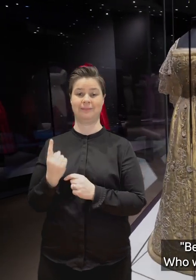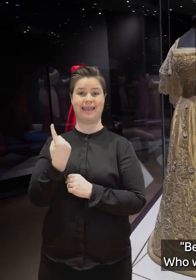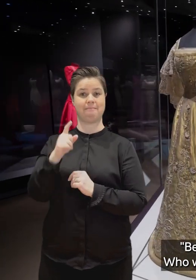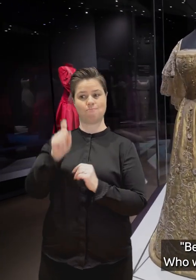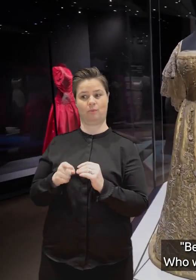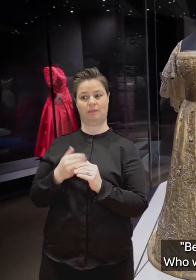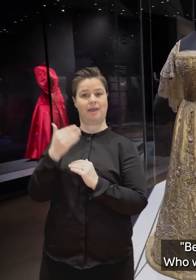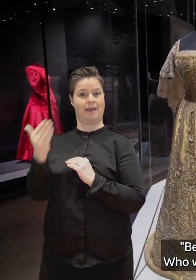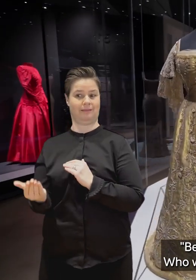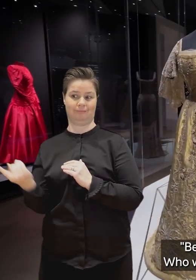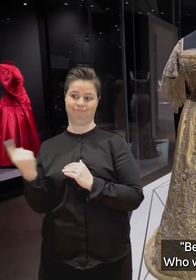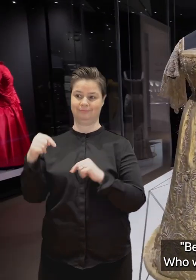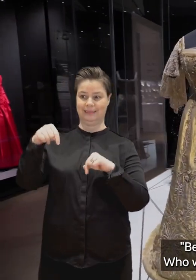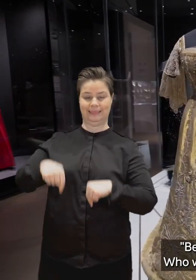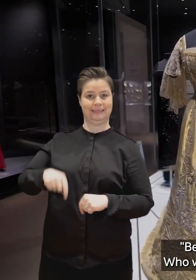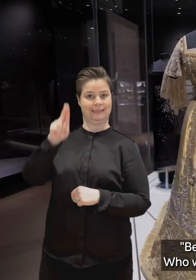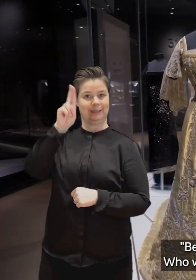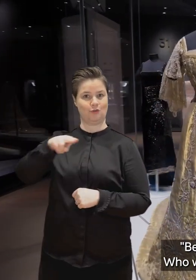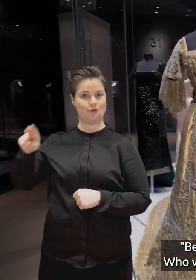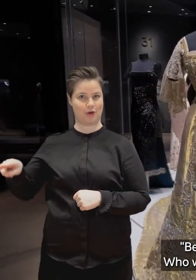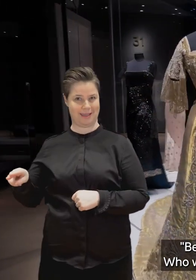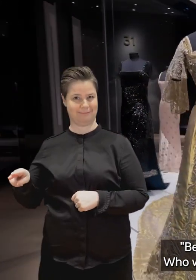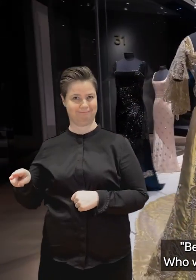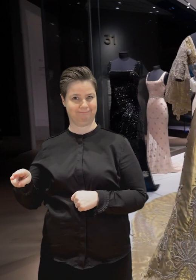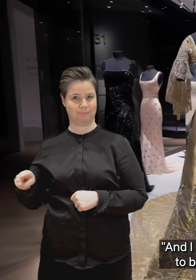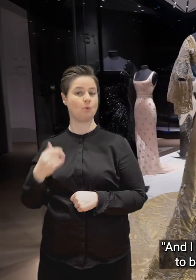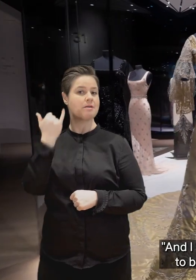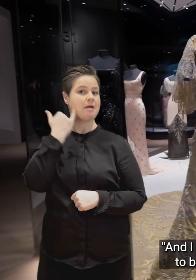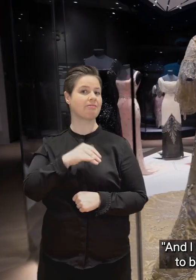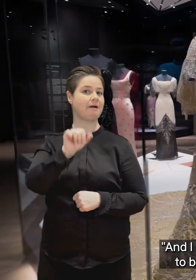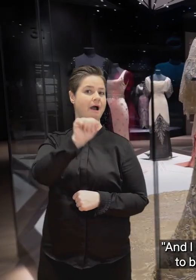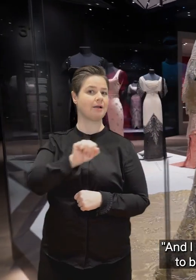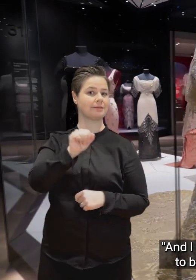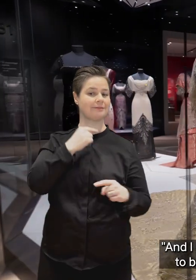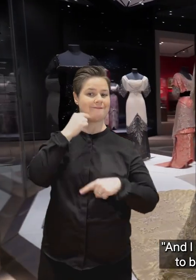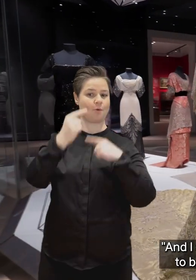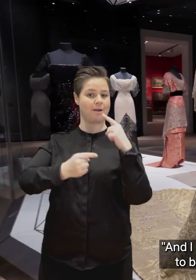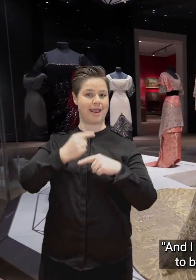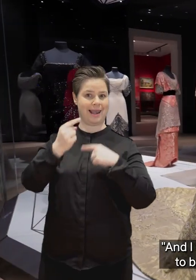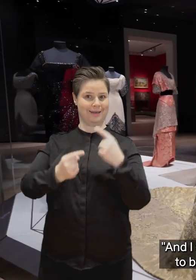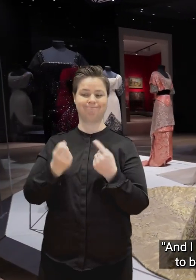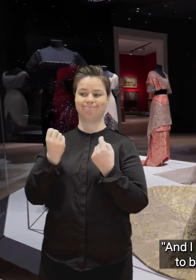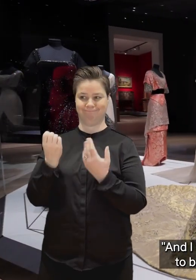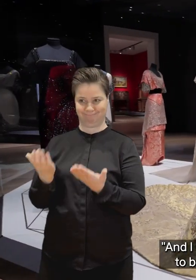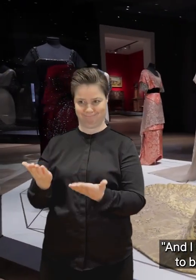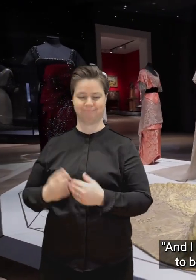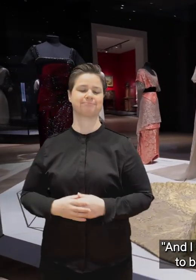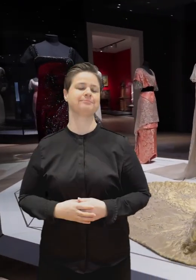"Behold! I am a Queen! Who would have thought it?" "And I am the very last person to be stuck on a throne!"